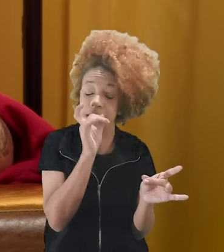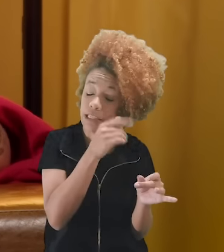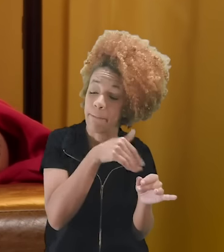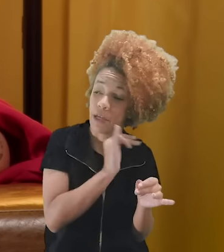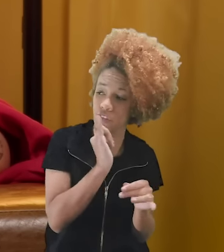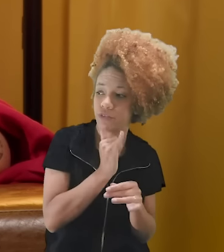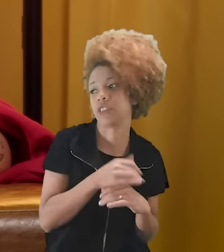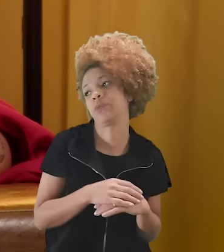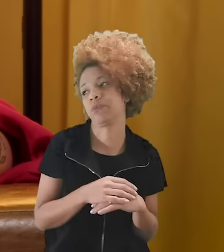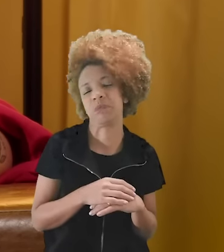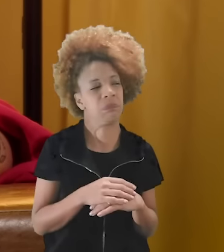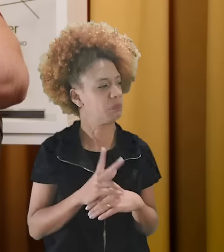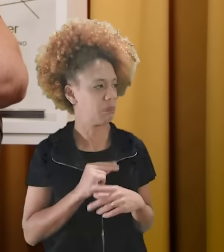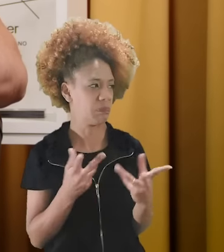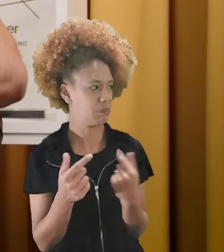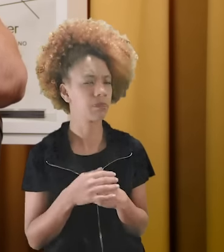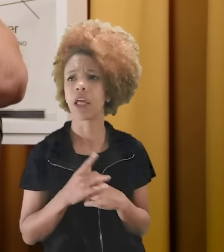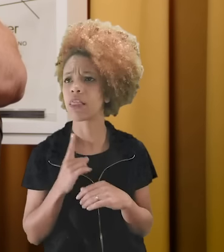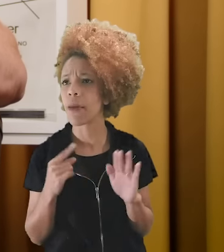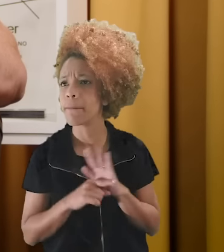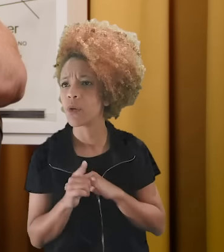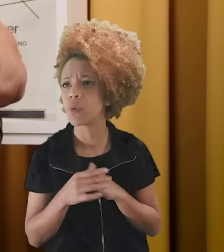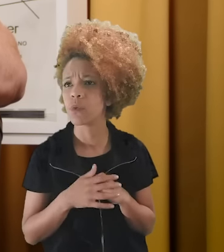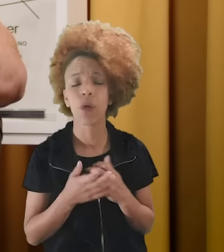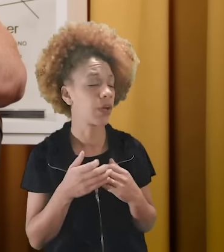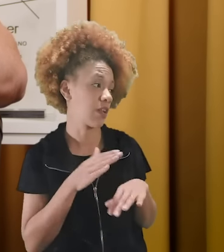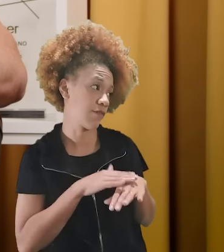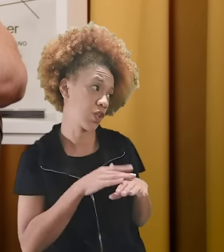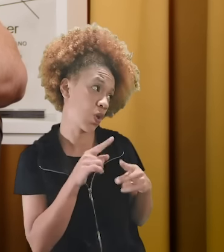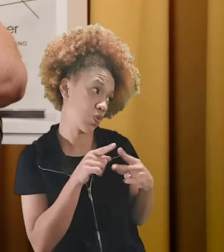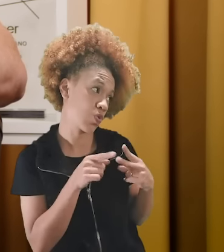mais difícil a narratividade Pô você Você tem alguma pergunta queria fazer duas perguntas na